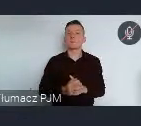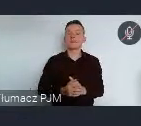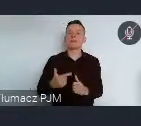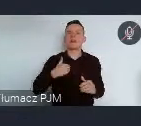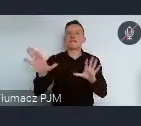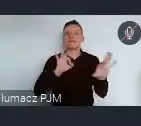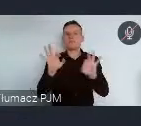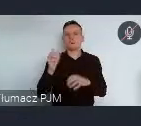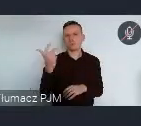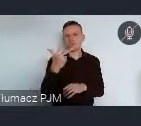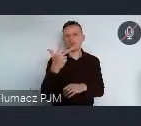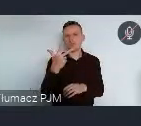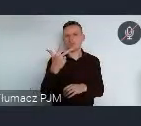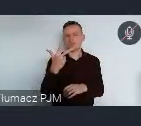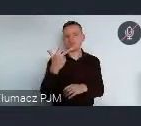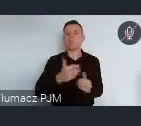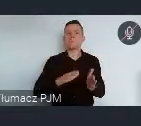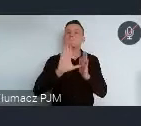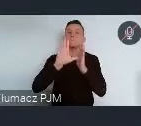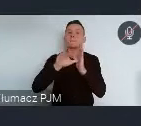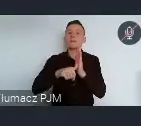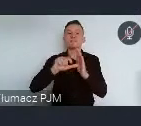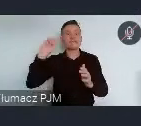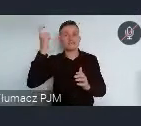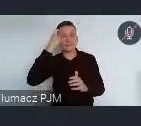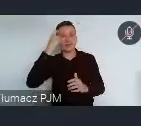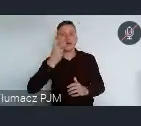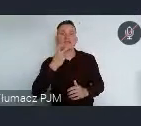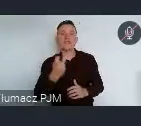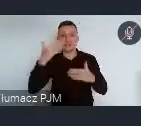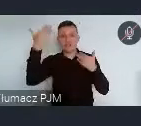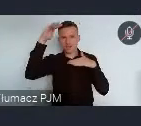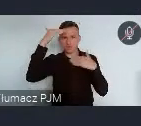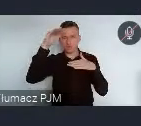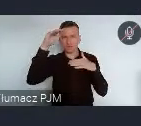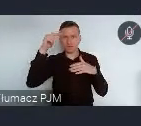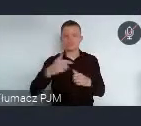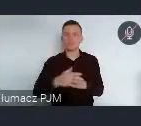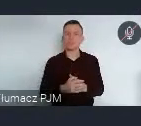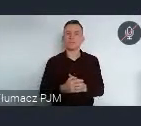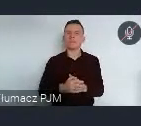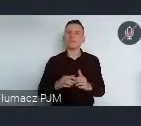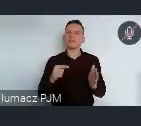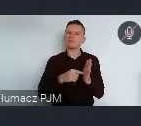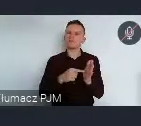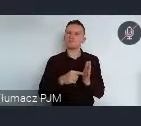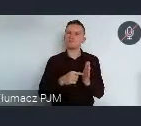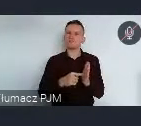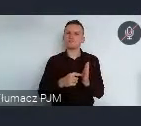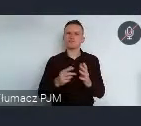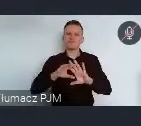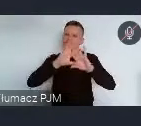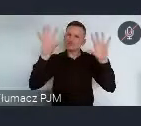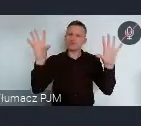a więc Miejskie Centrum Energii w Katowicach, które w sposób taki kompleksowy pokazuje mieszkańcom,